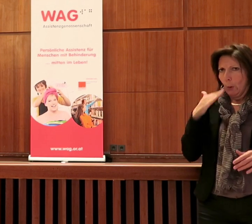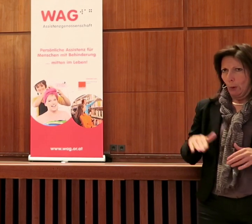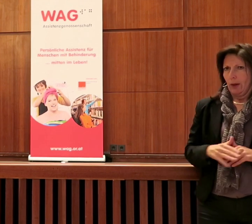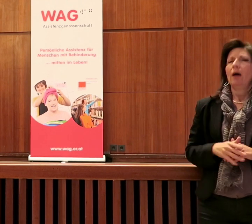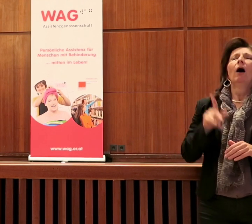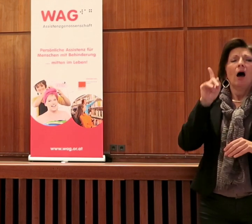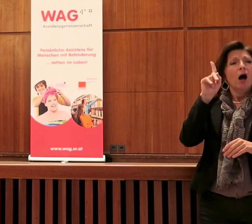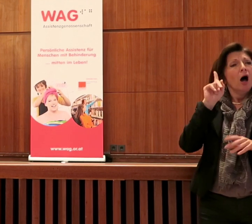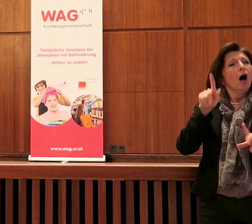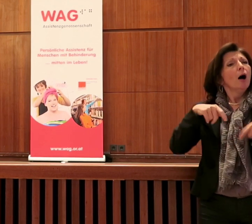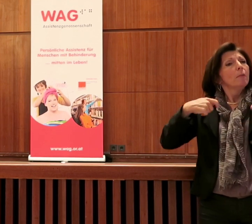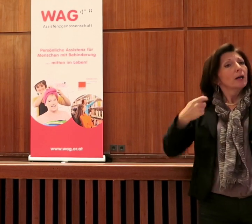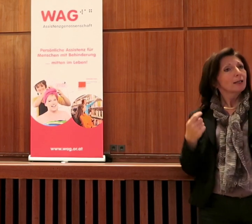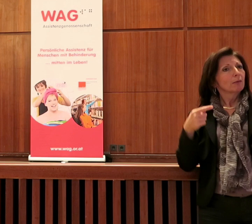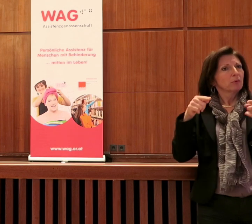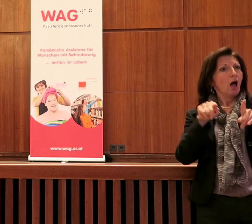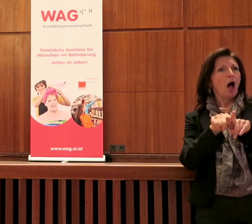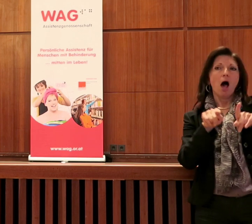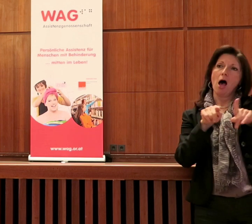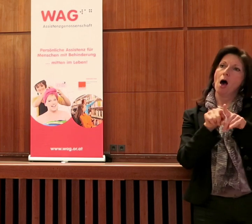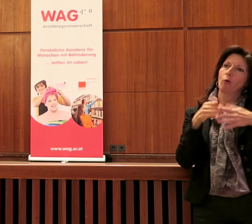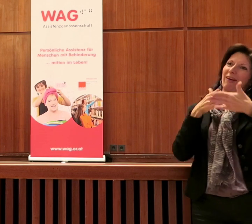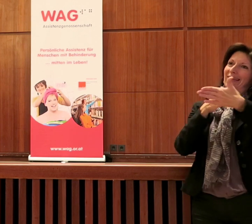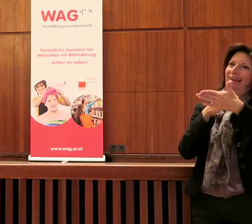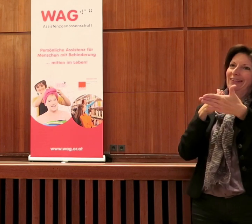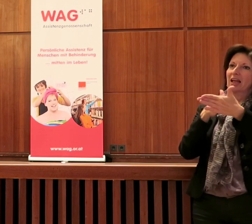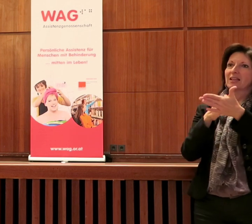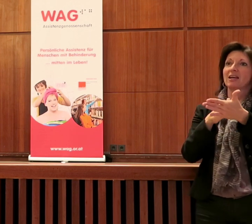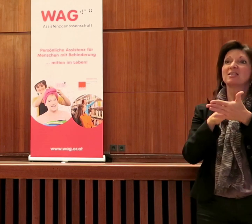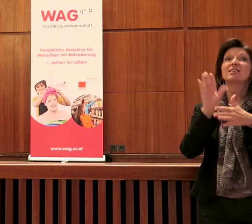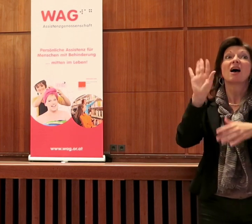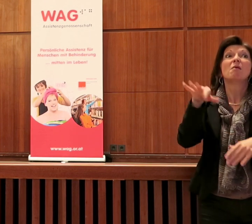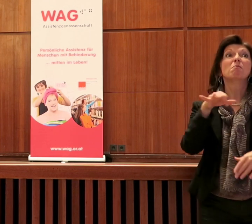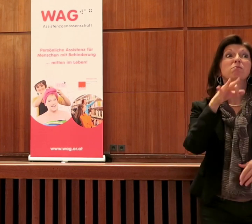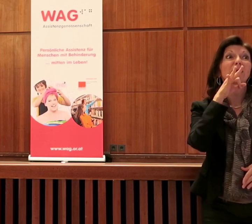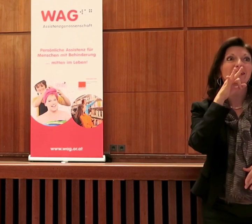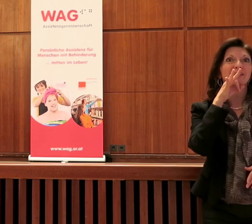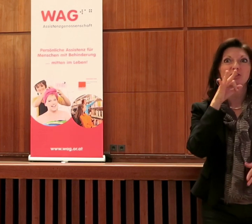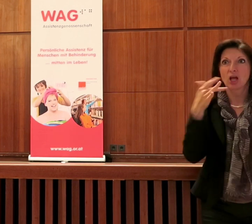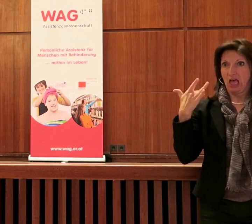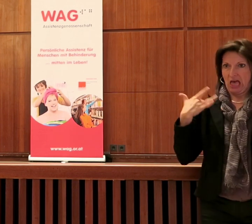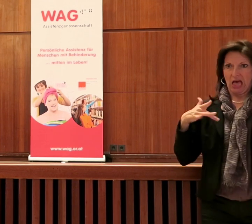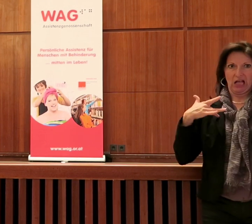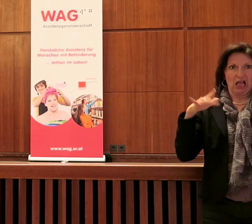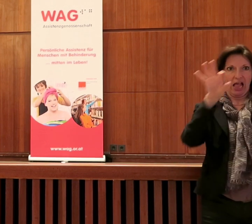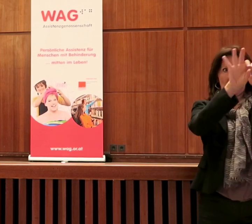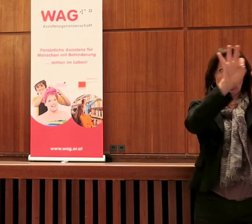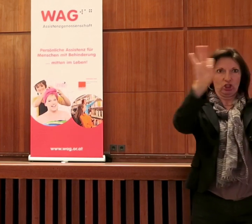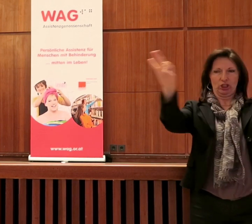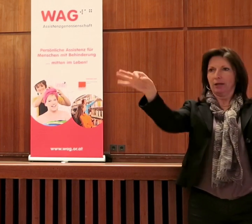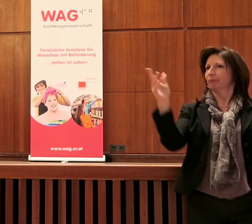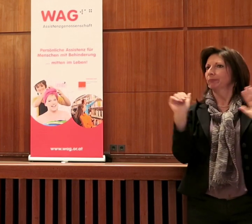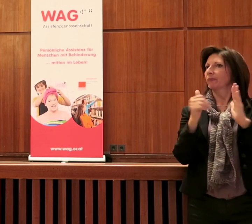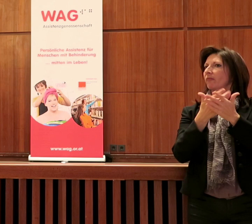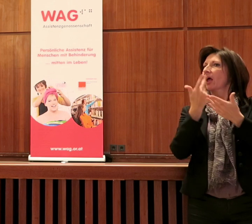Aber es gibt auch praktische Hindernisse. Zum Beispiel Kleiderständer. Kleiderständer finde ich unheimlich praktisch, man geht einmal die Neubaugasse entlang, kommt heim